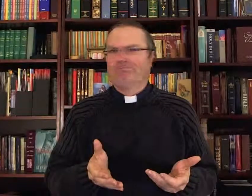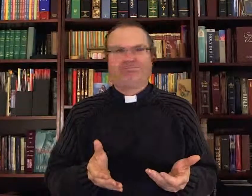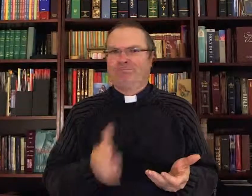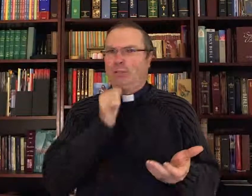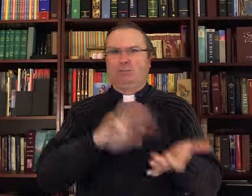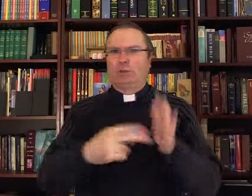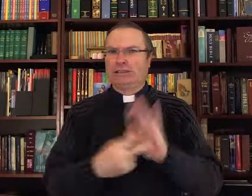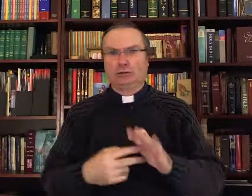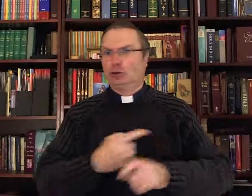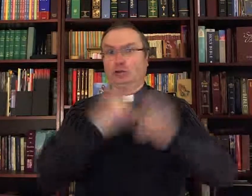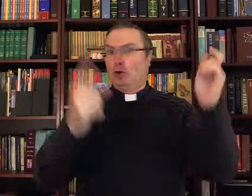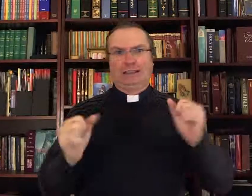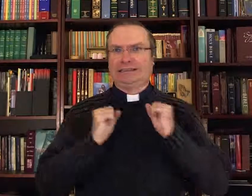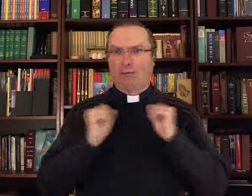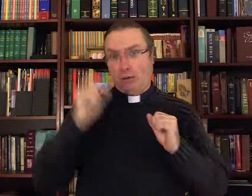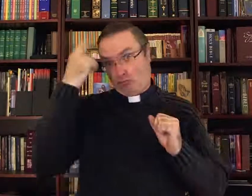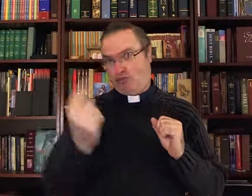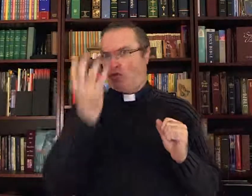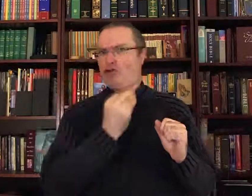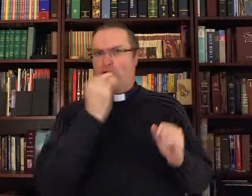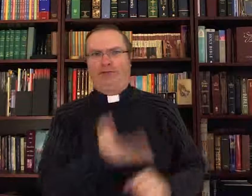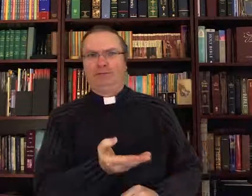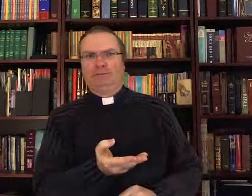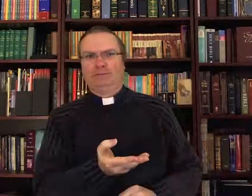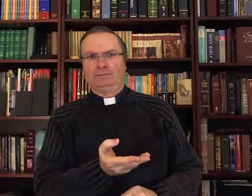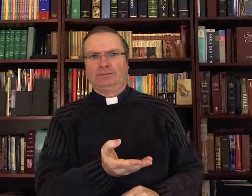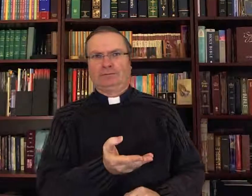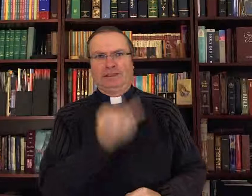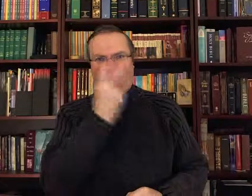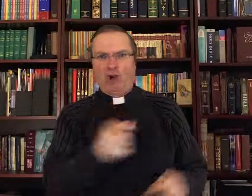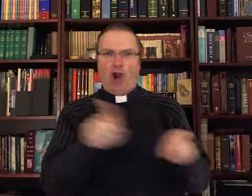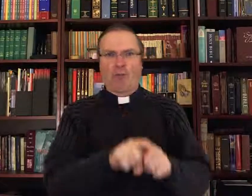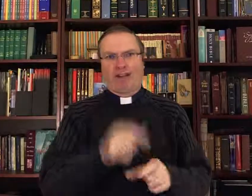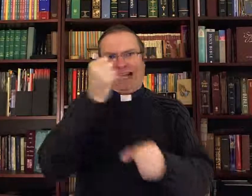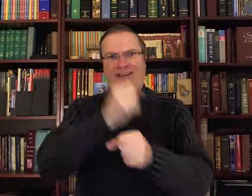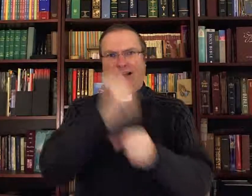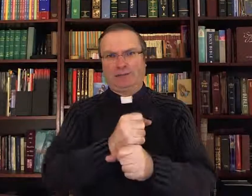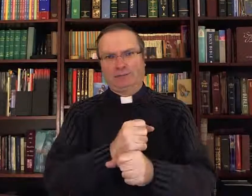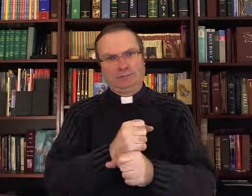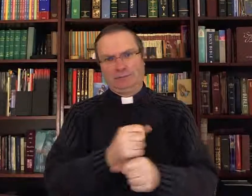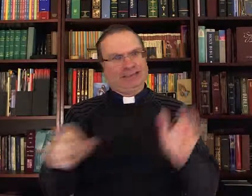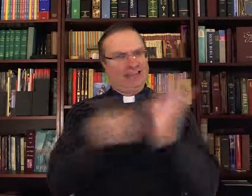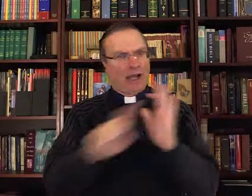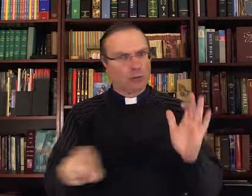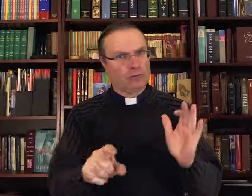qui n’es pas supposé aux juifs de le porter le jour du sabbat. Car cela est vu comme un travail, qui est défendu,